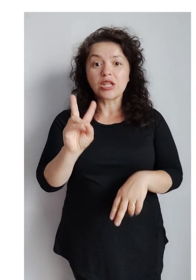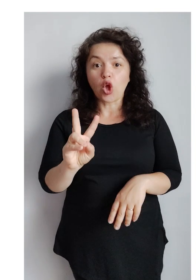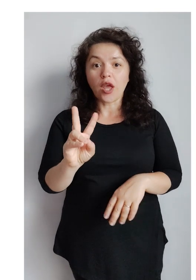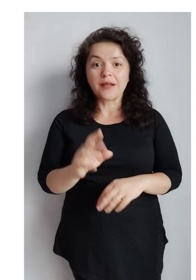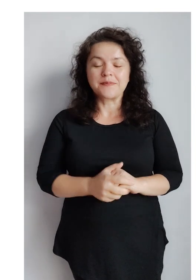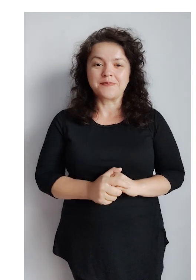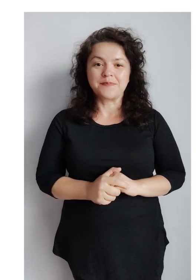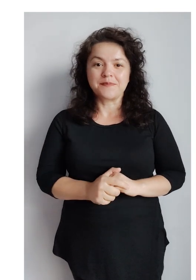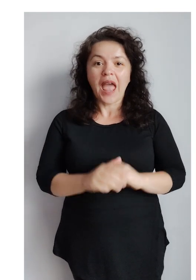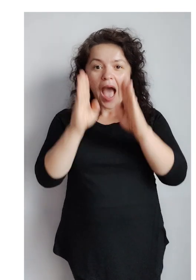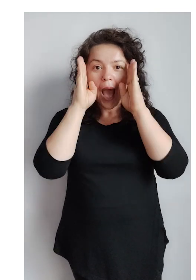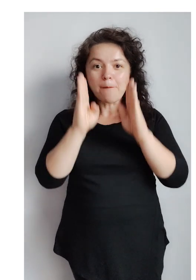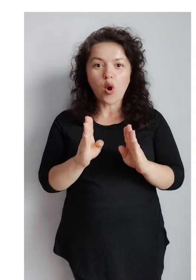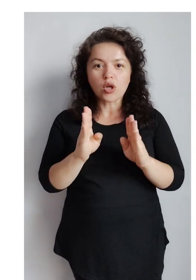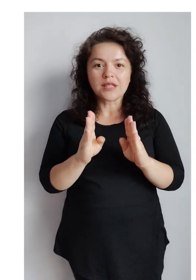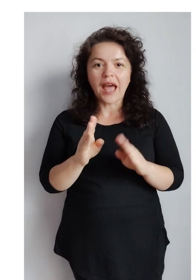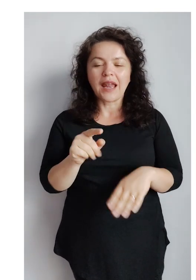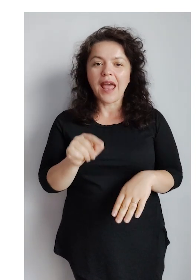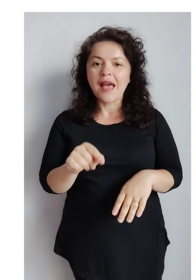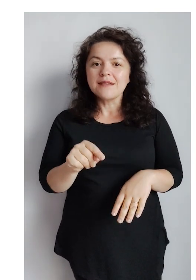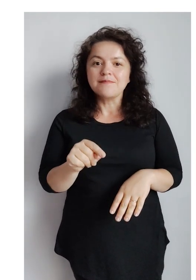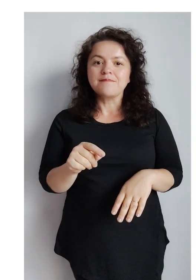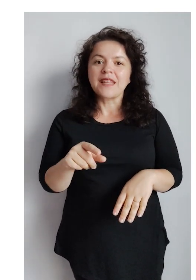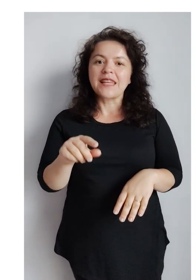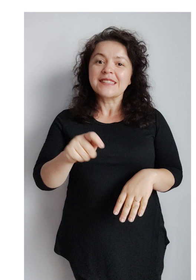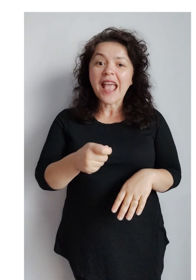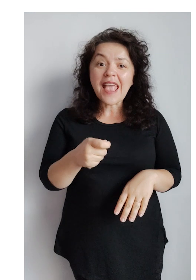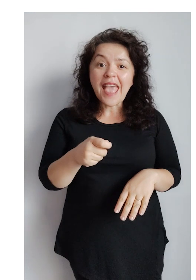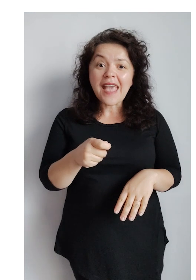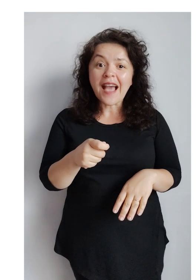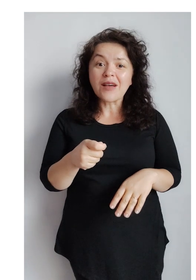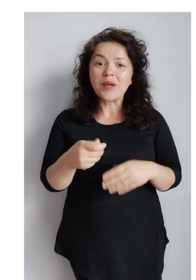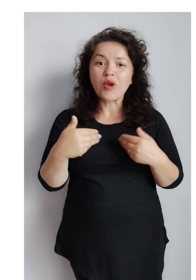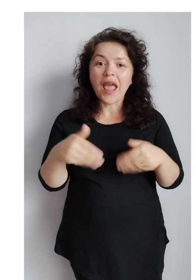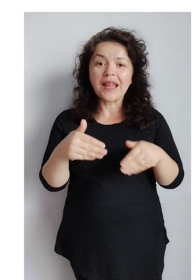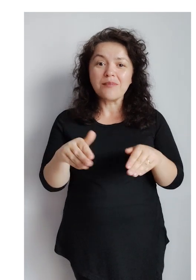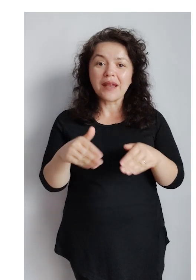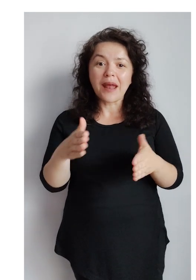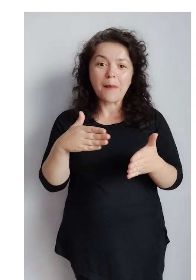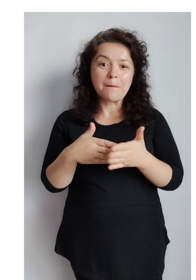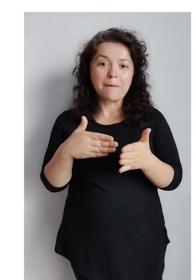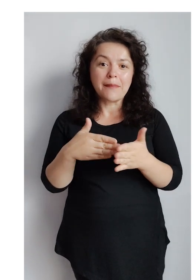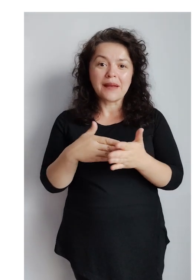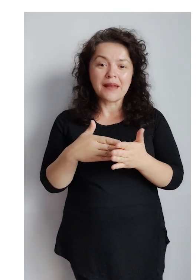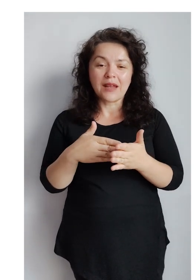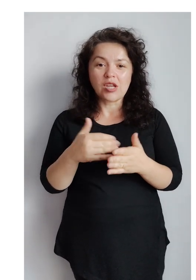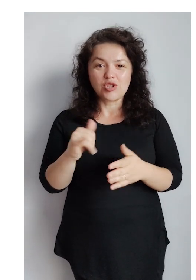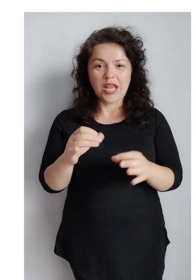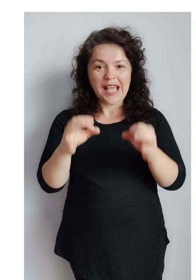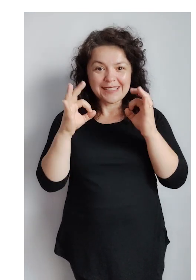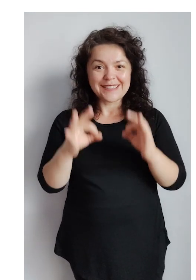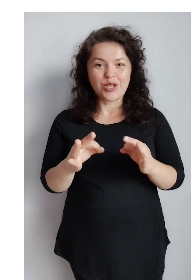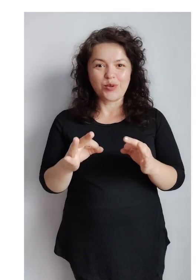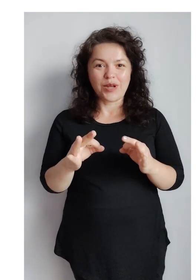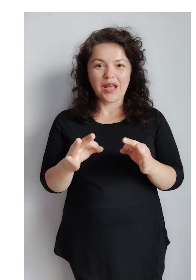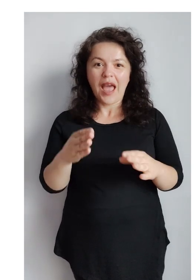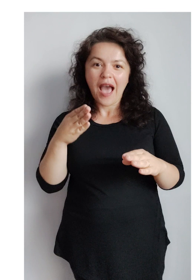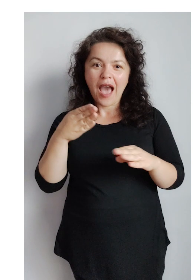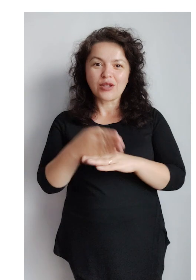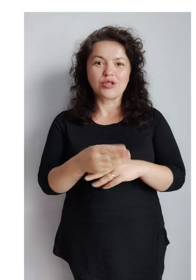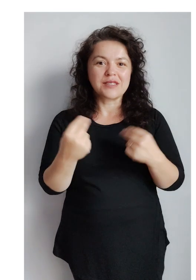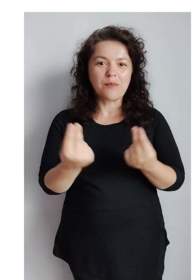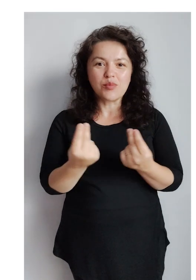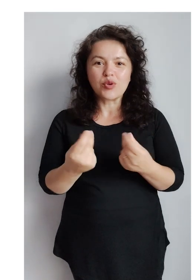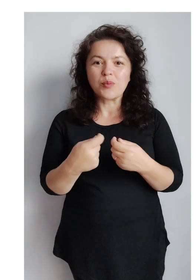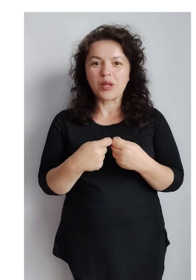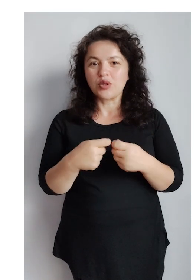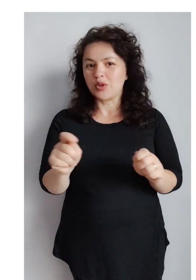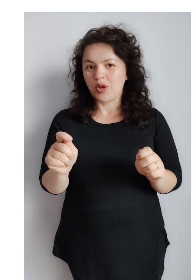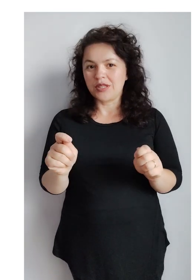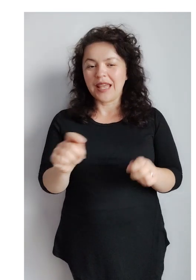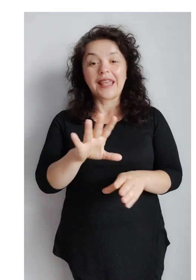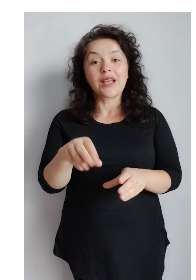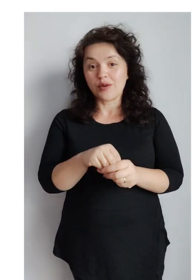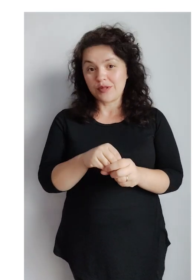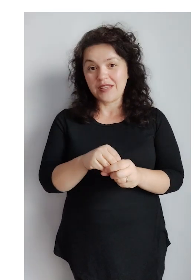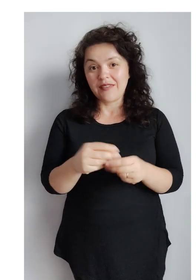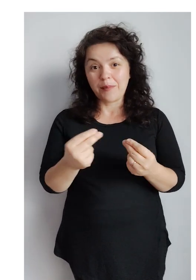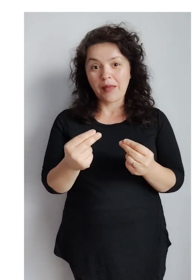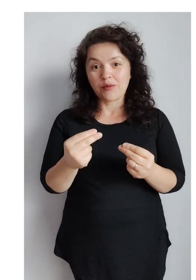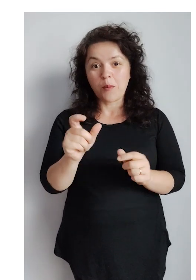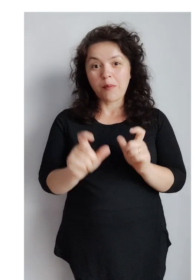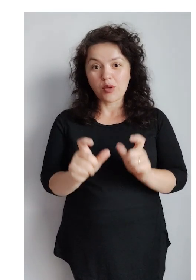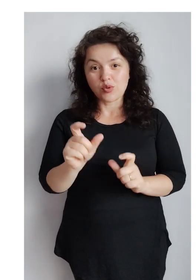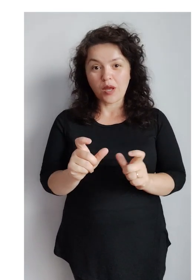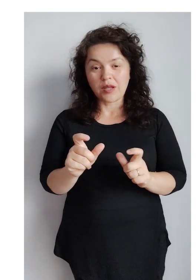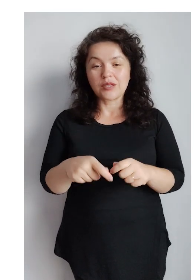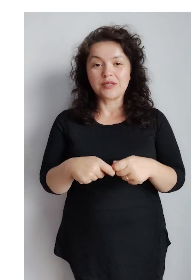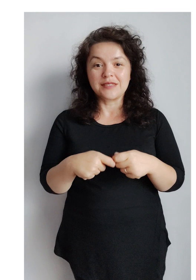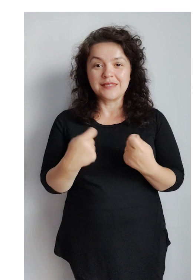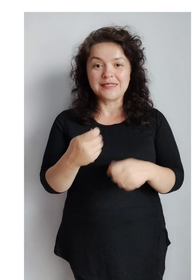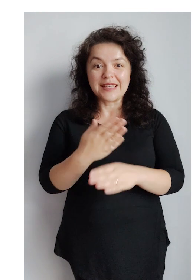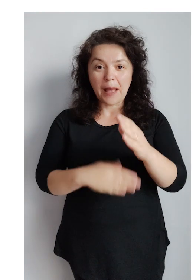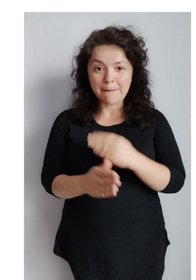Abordarea design universal este cheia pentru eliminarea barierelor și asigurarea unui acces bun pentru toată lumea, inclusiv pentru persoanele cu dizabilități.